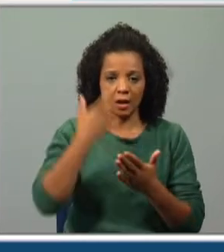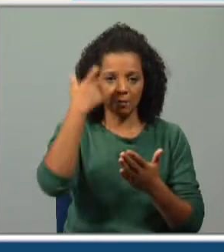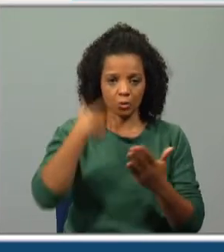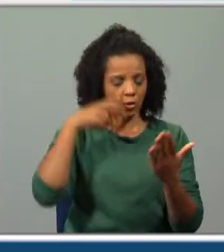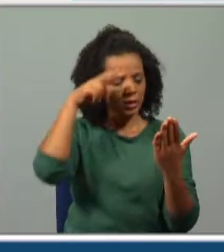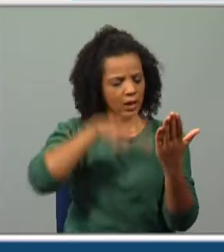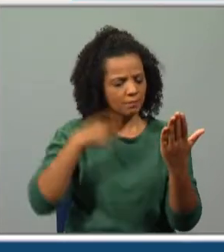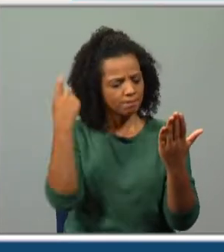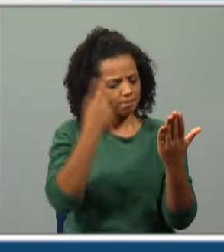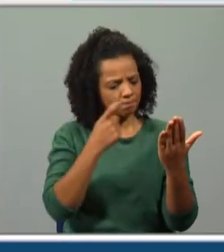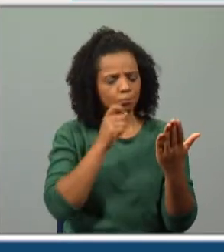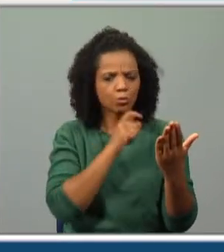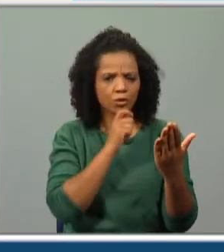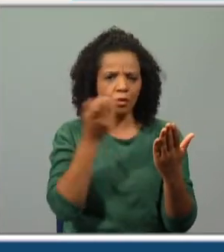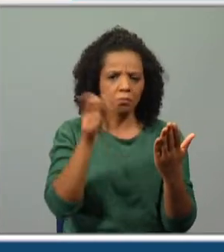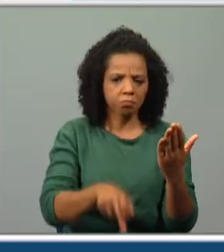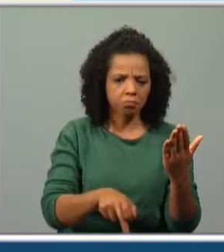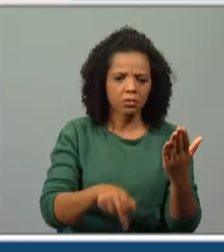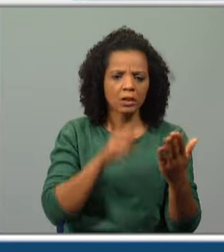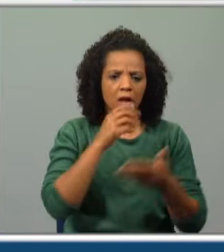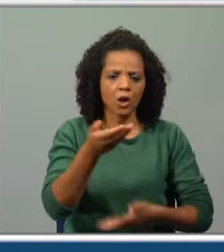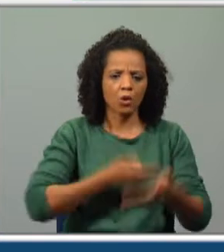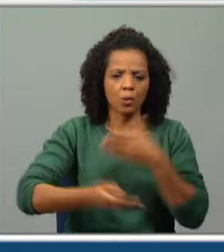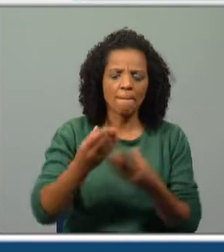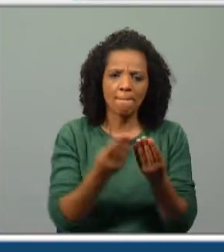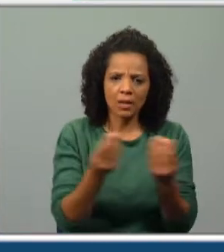reflexão acerca da possibilidade se recompensar materialmente aquele 對可能性的反思物質上的獎勵